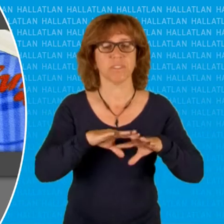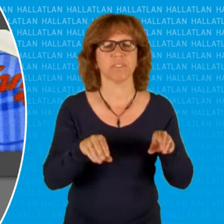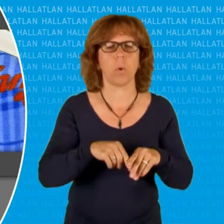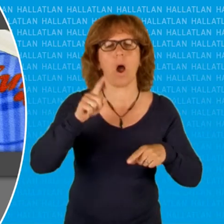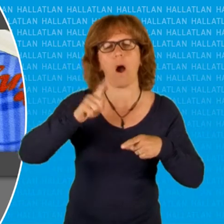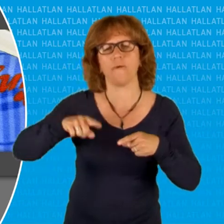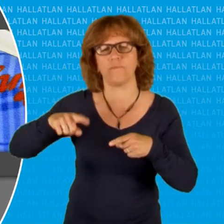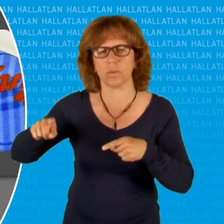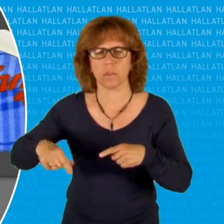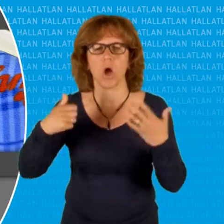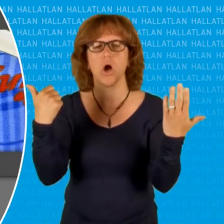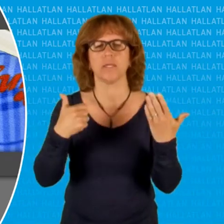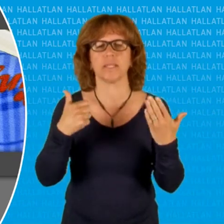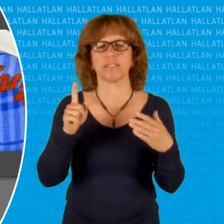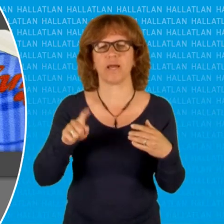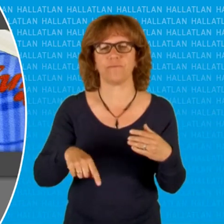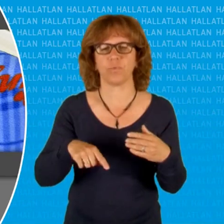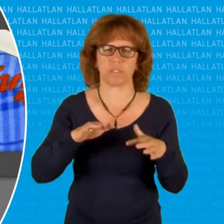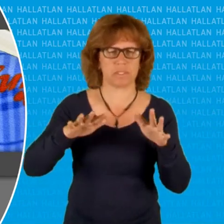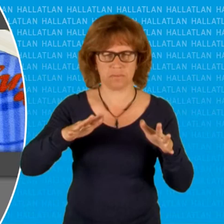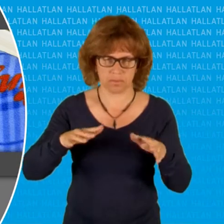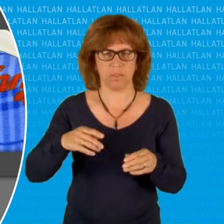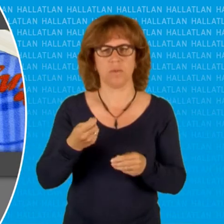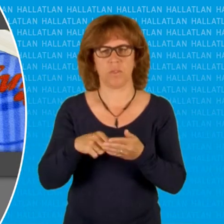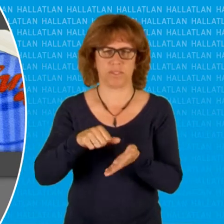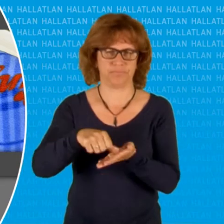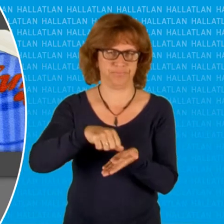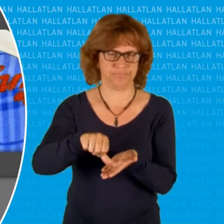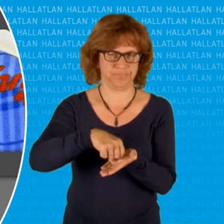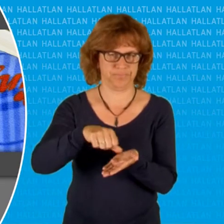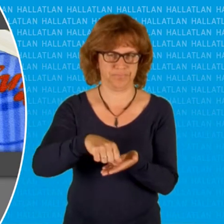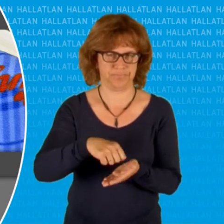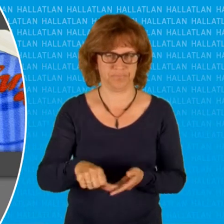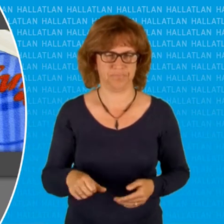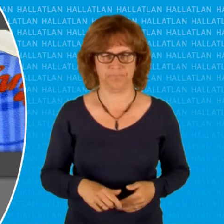A szülők havonta 6 ezer forint körüli összeget fizetnek be.